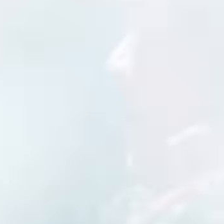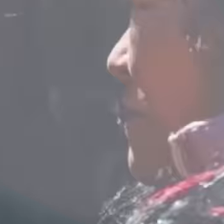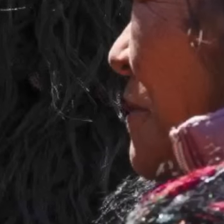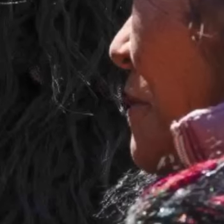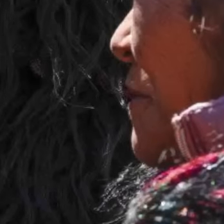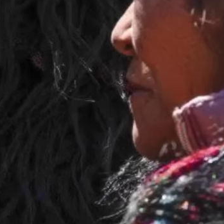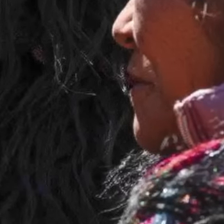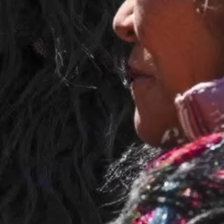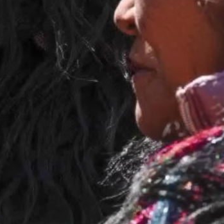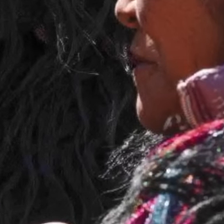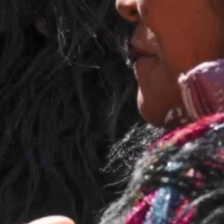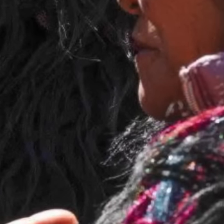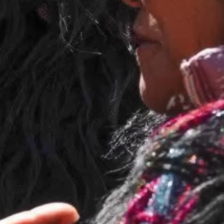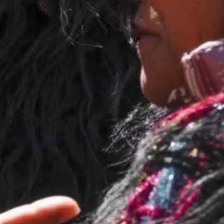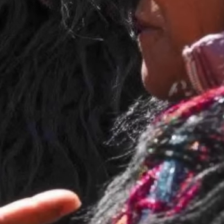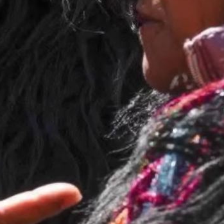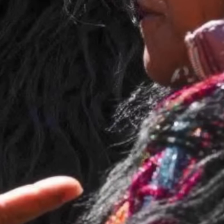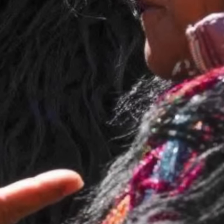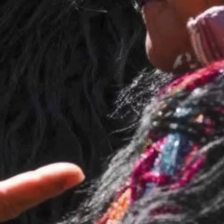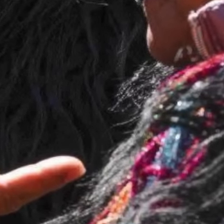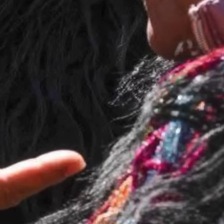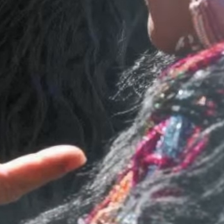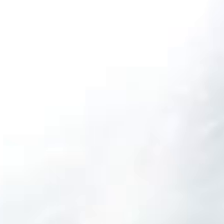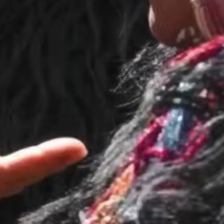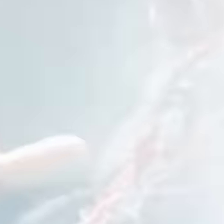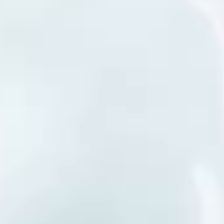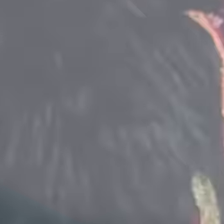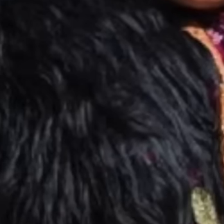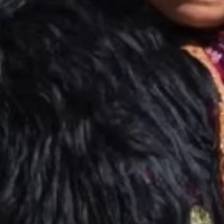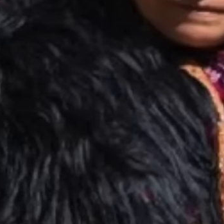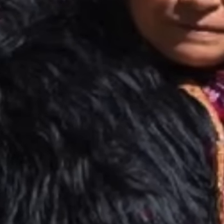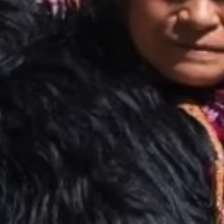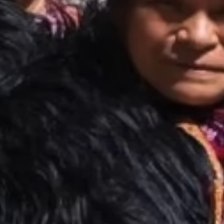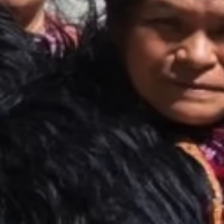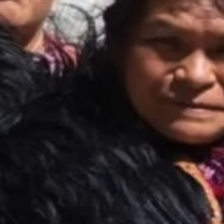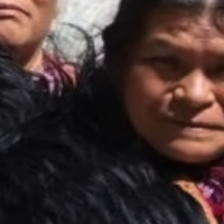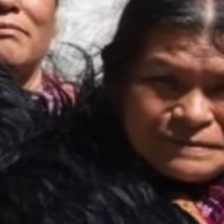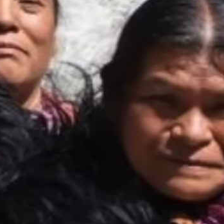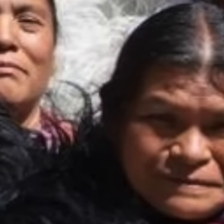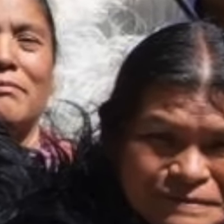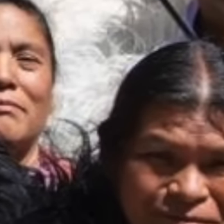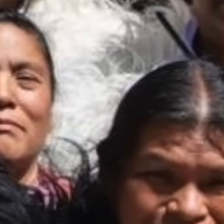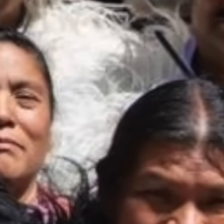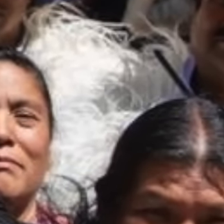en territorio ha dejado de ser un discurso para convertirse en un cambio absoluto de paradigma,